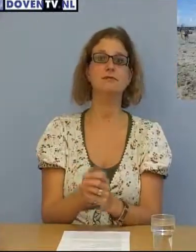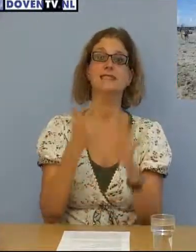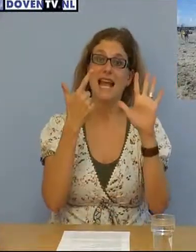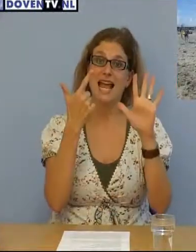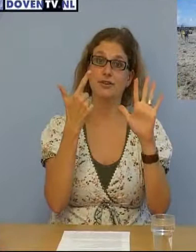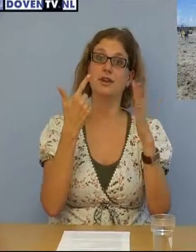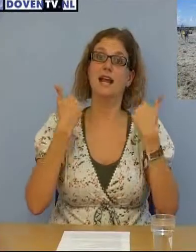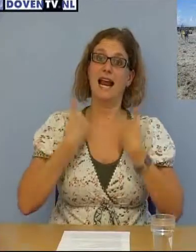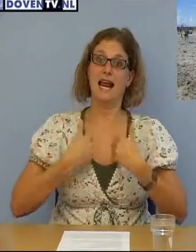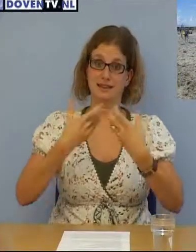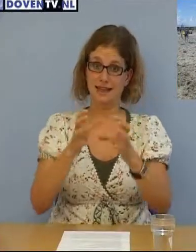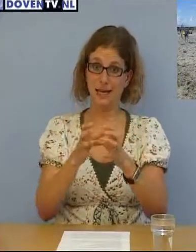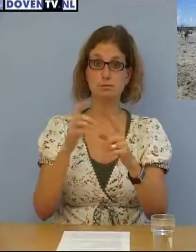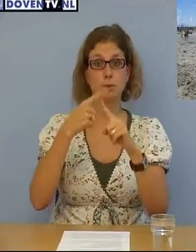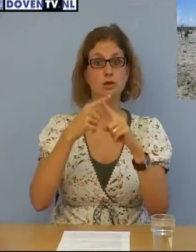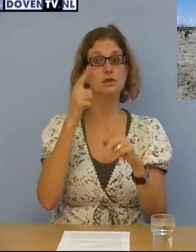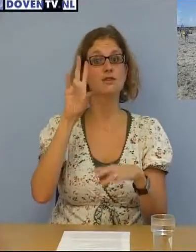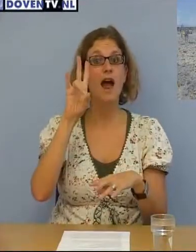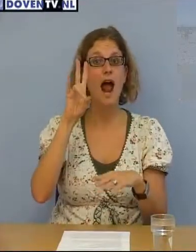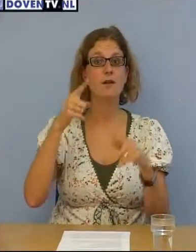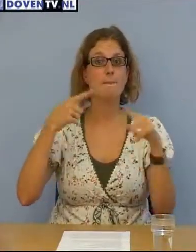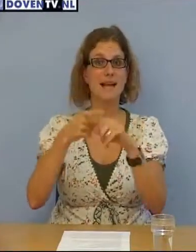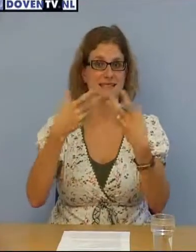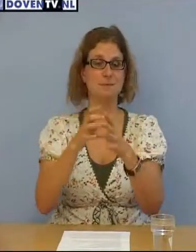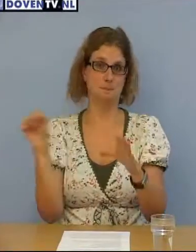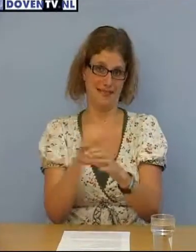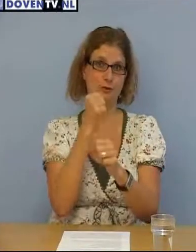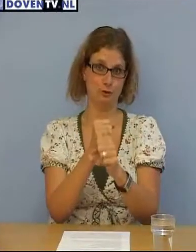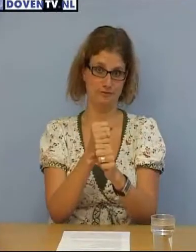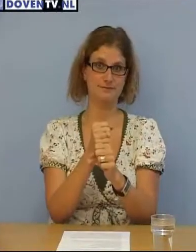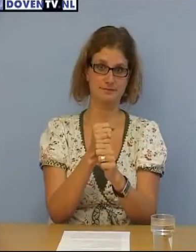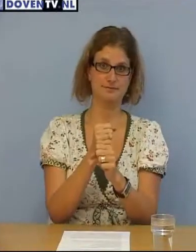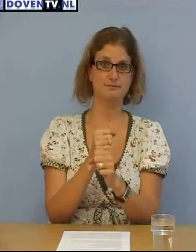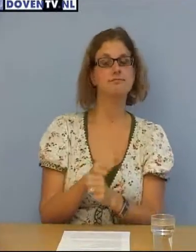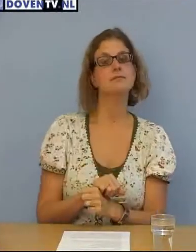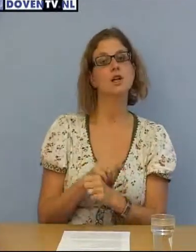Er deden 7 herenteams en 12 mixteams mee.